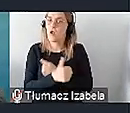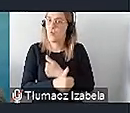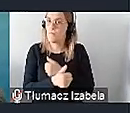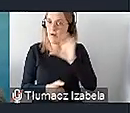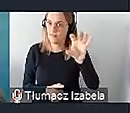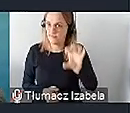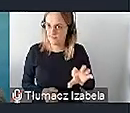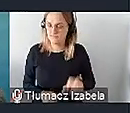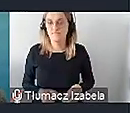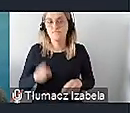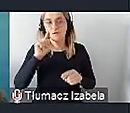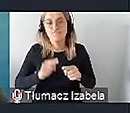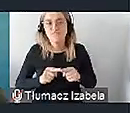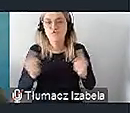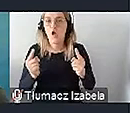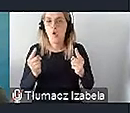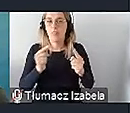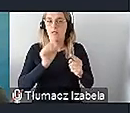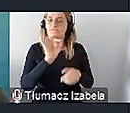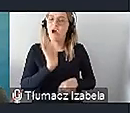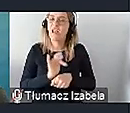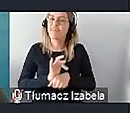uciszyć może trochę tego krytyka wewnętrznego.